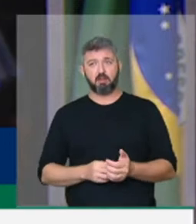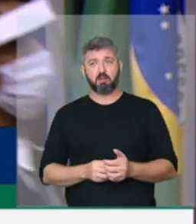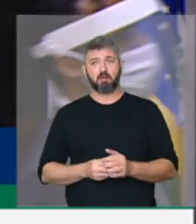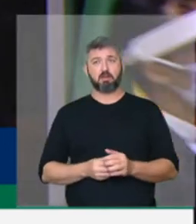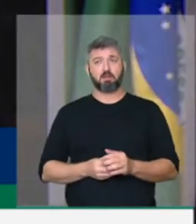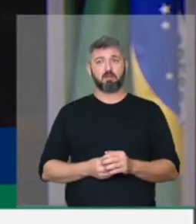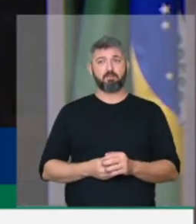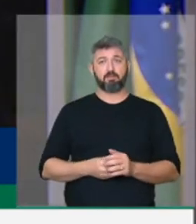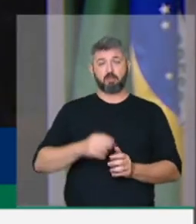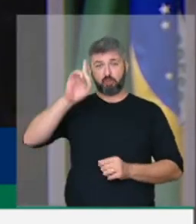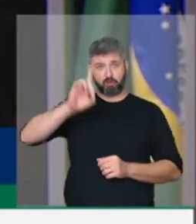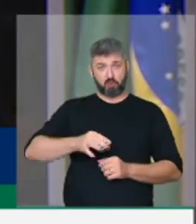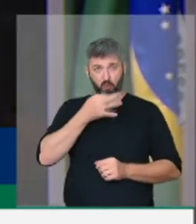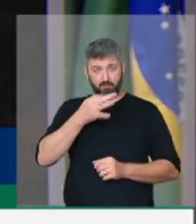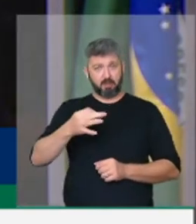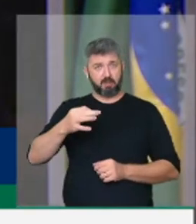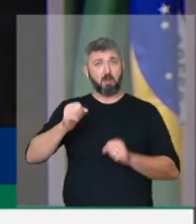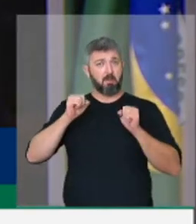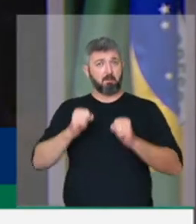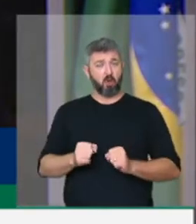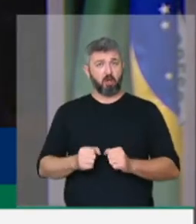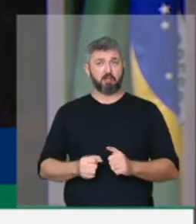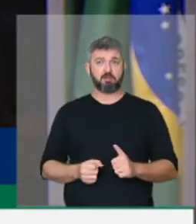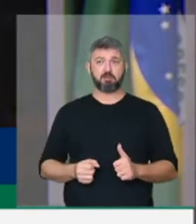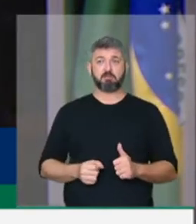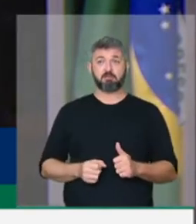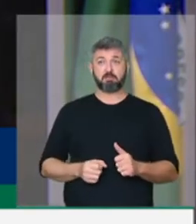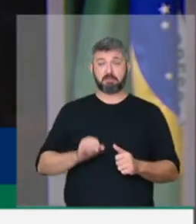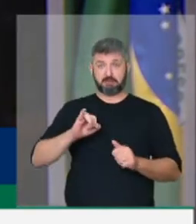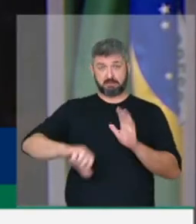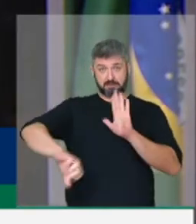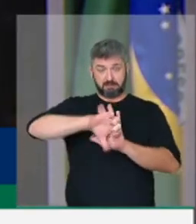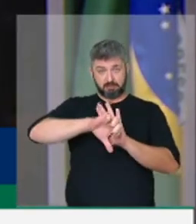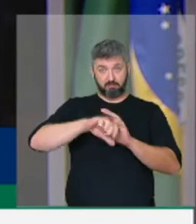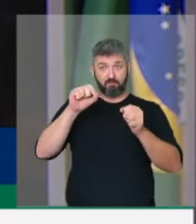TÊM QUE TER DIREITO DE OPINAR. SE HOUVER UM CRIME COMETIDO UM ATENTADO CONTRA DEMOCRACIA SE HOUVER UMA